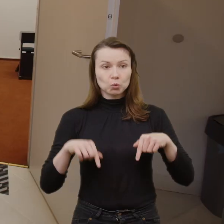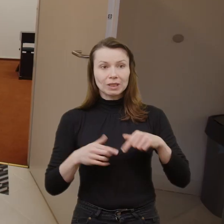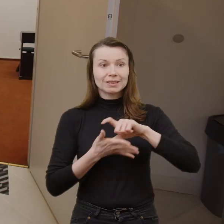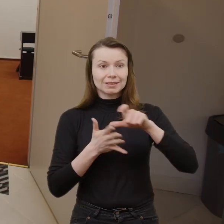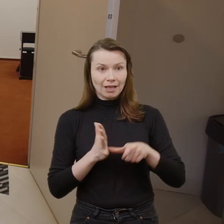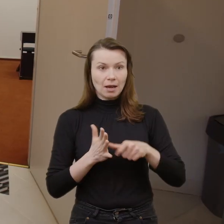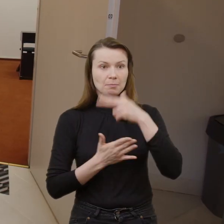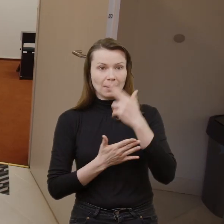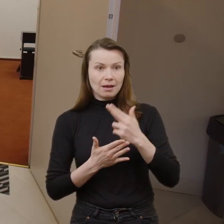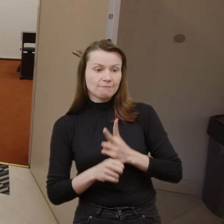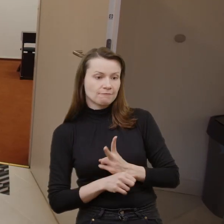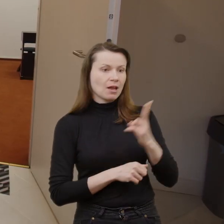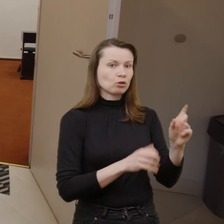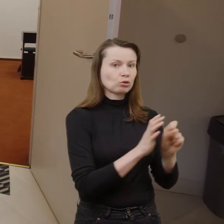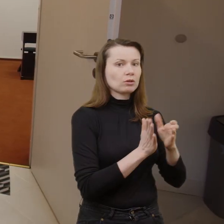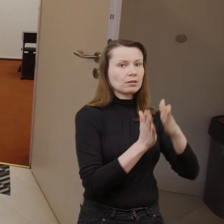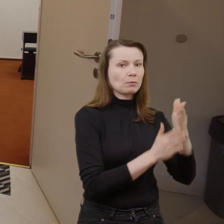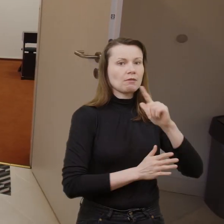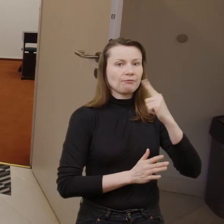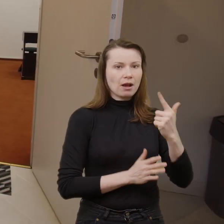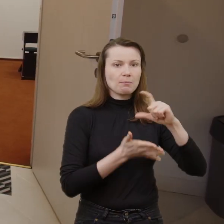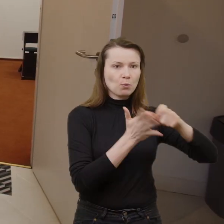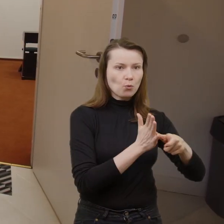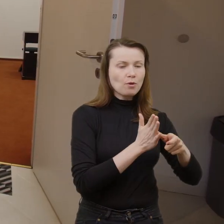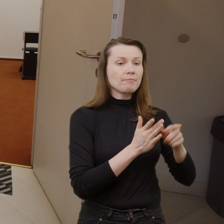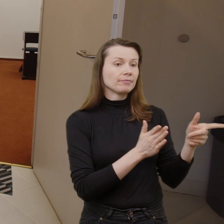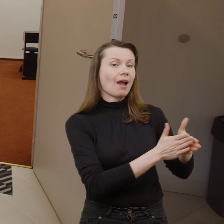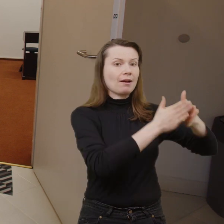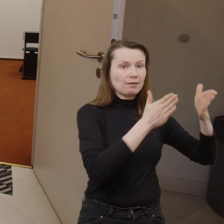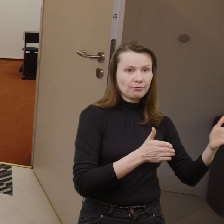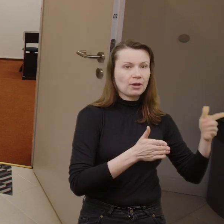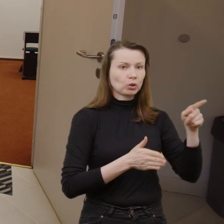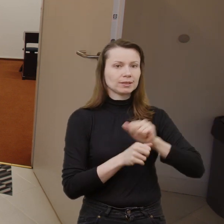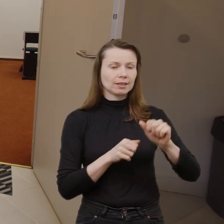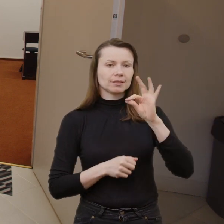Rafał: Z sali plastycznej możemy przejść do dwóch pomieszczeń. Większe z nich to sala medialab,